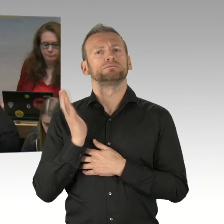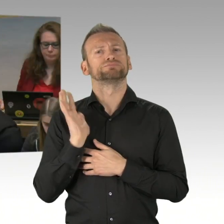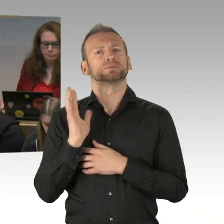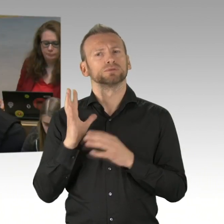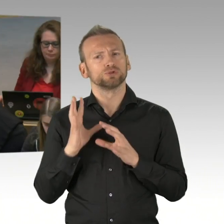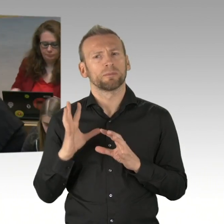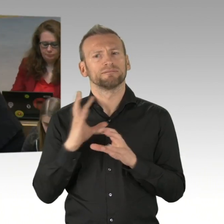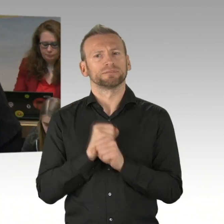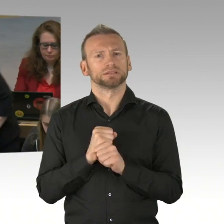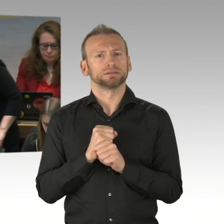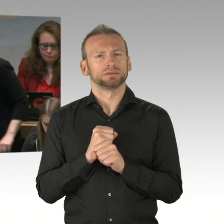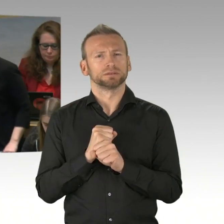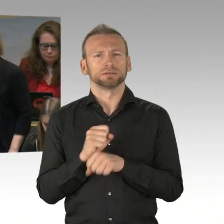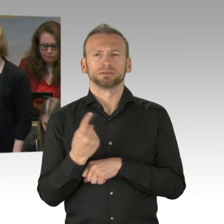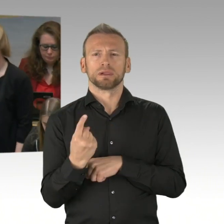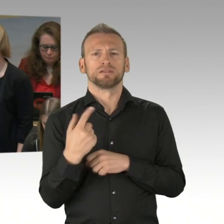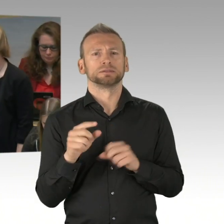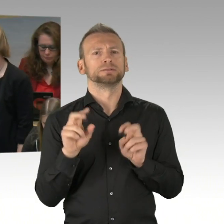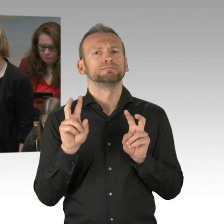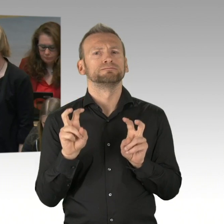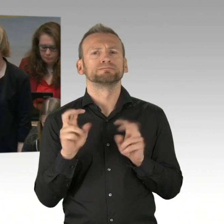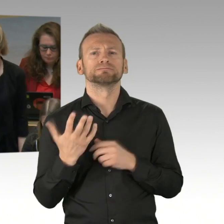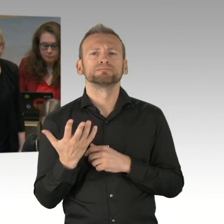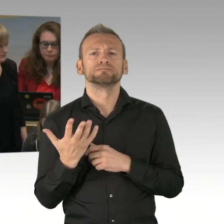Und wer die letzten neun Monate dafür verwendet,